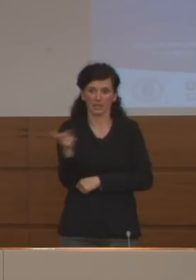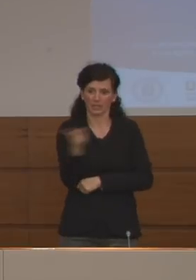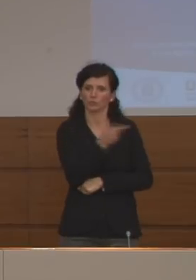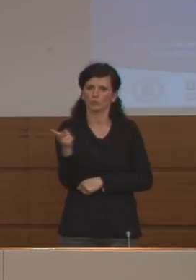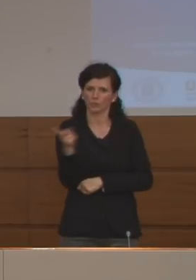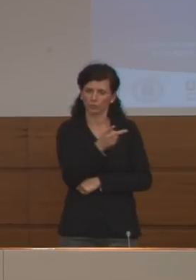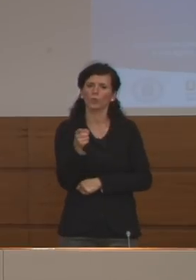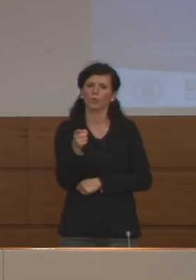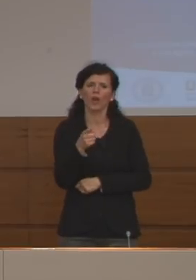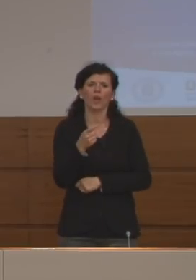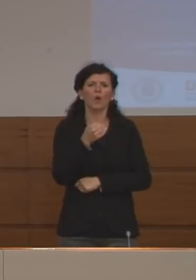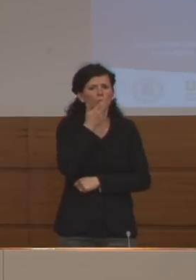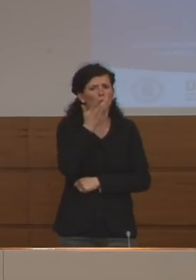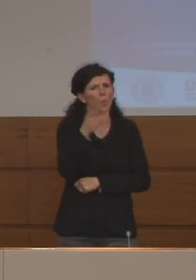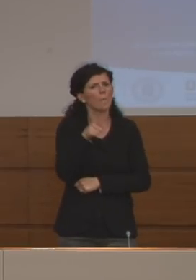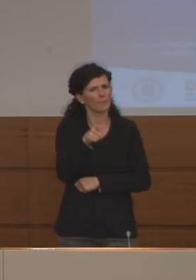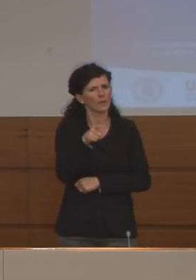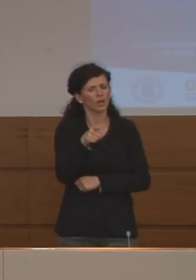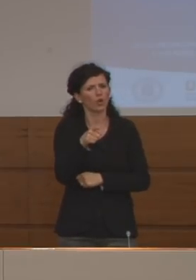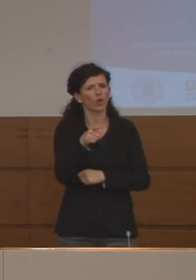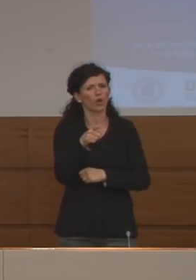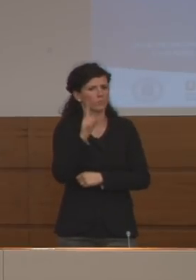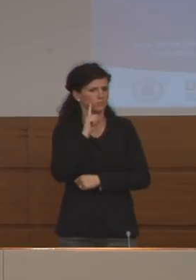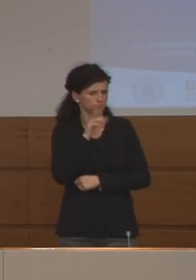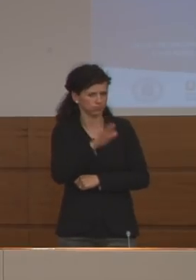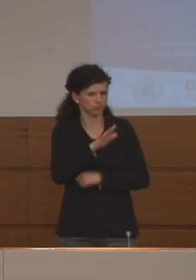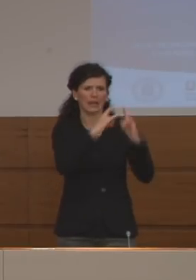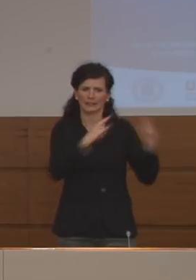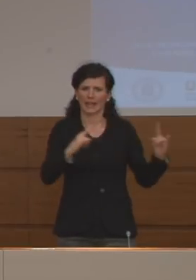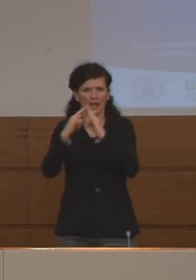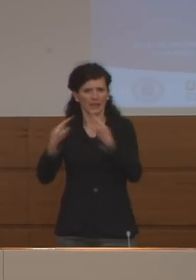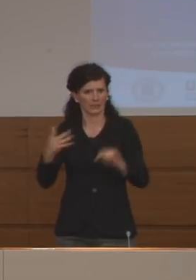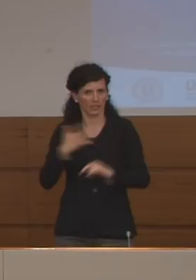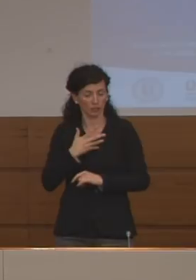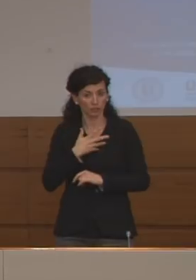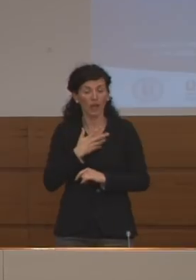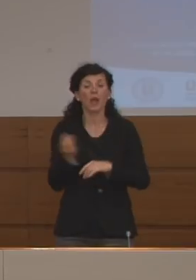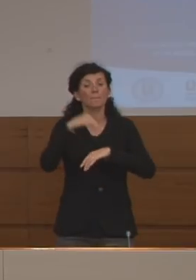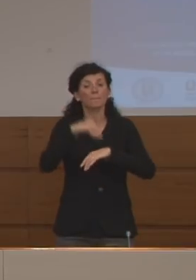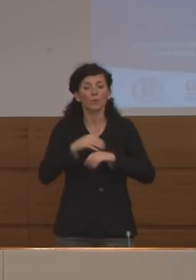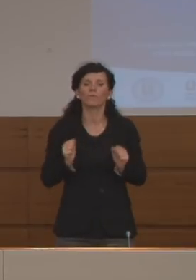è il numero cospicuo dei volontari e delle volontarie impiegate nella gestione